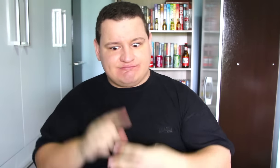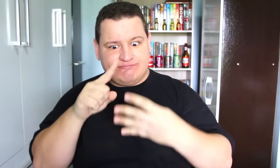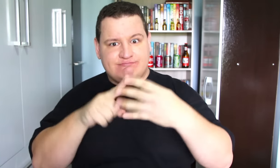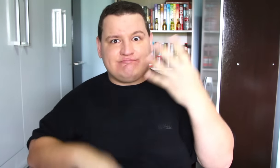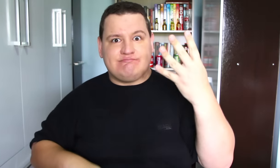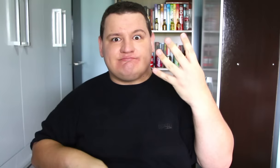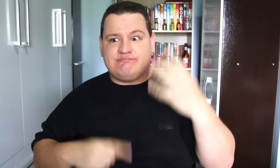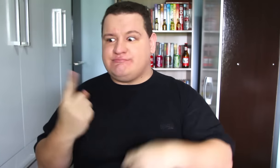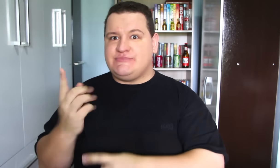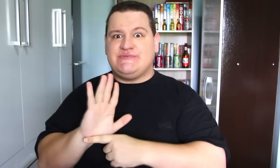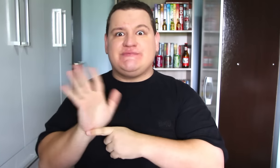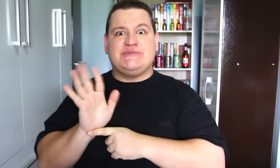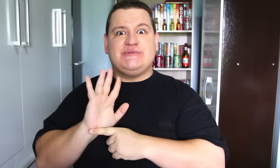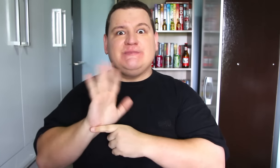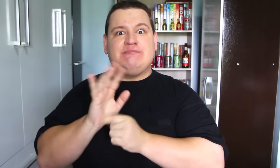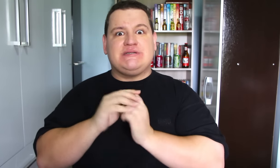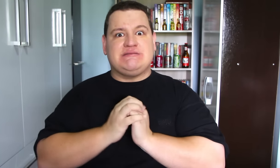Quatro atores e um filme.